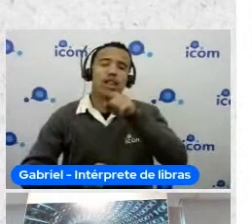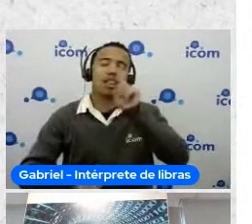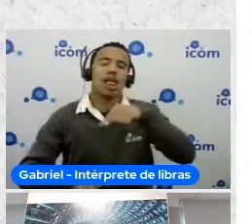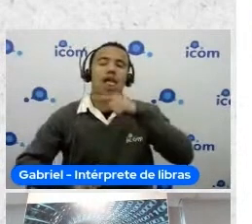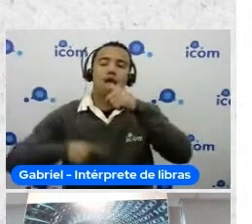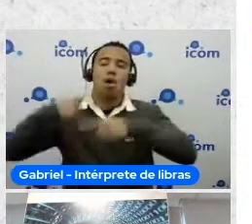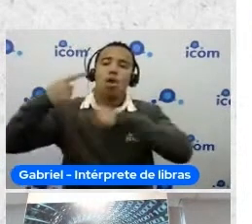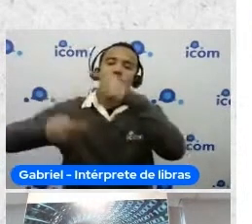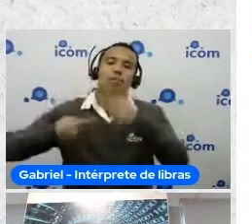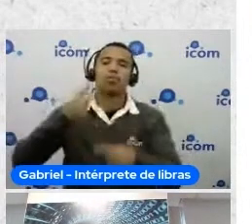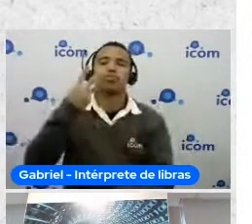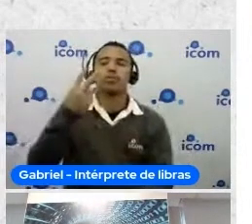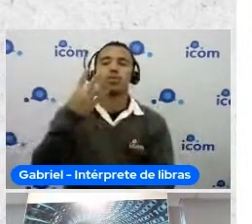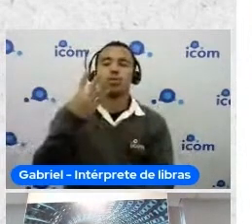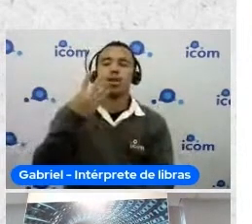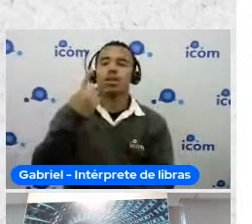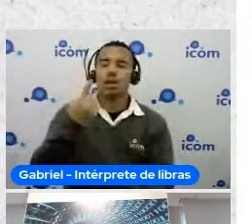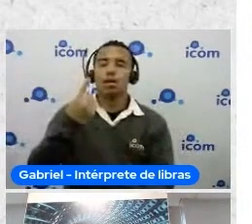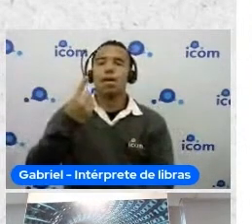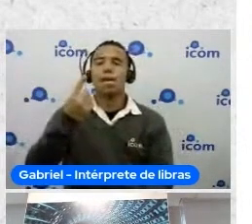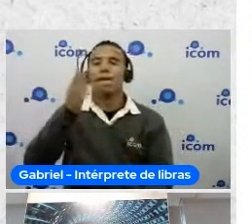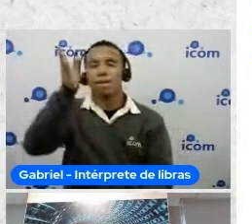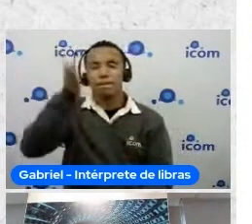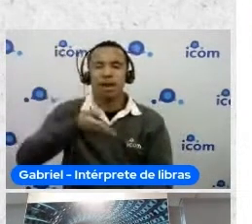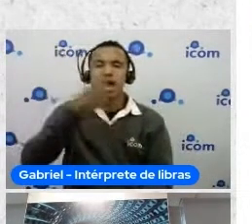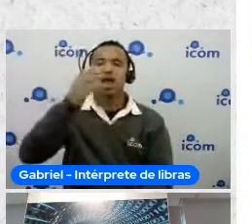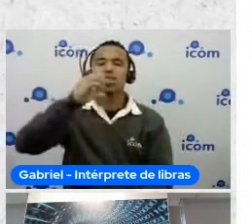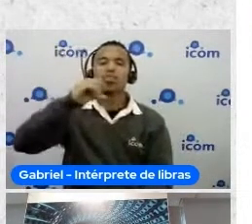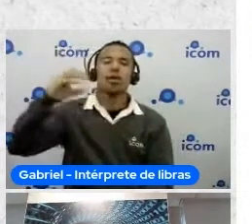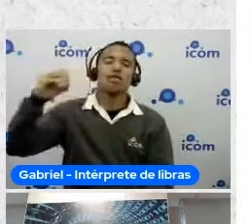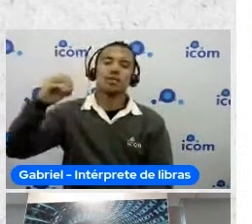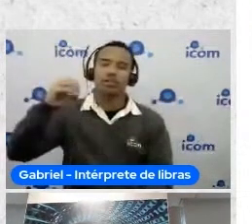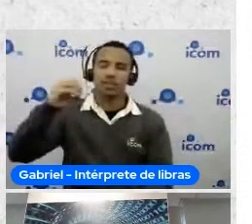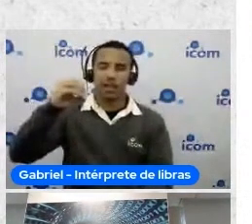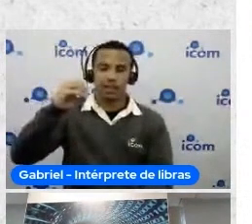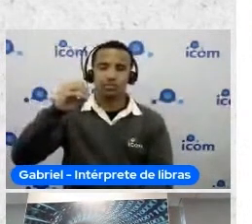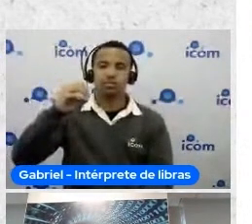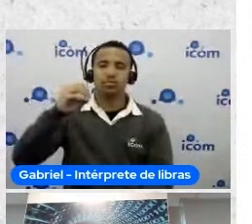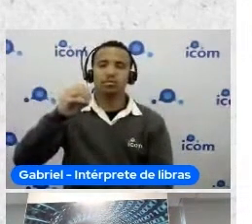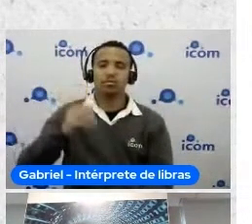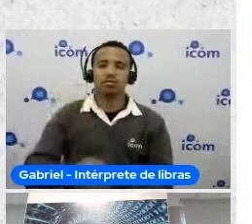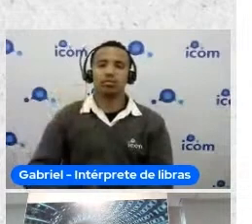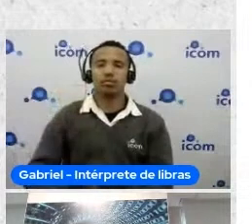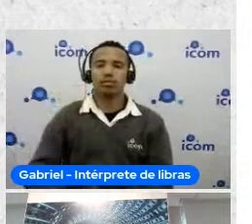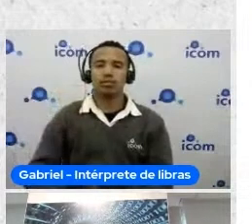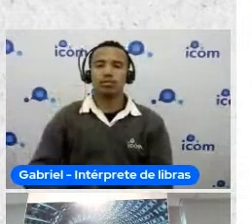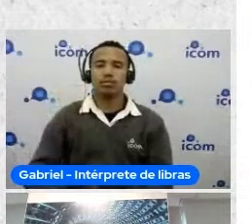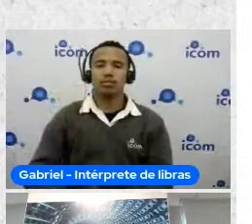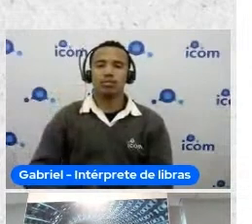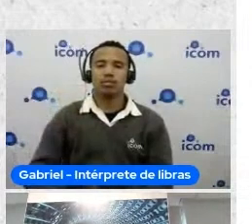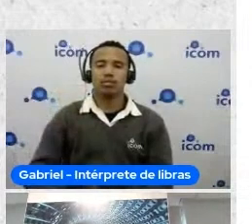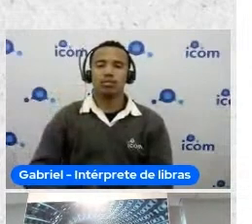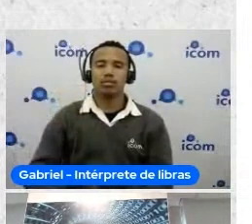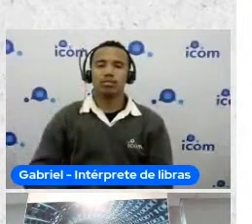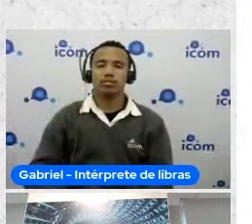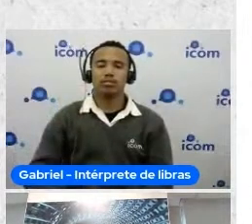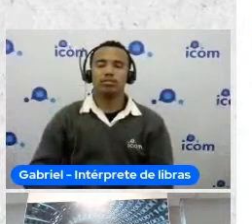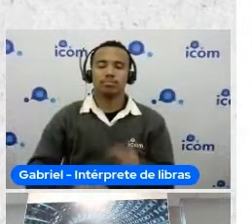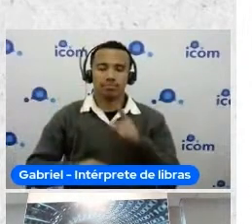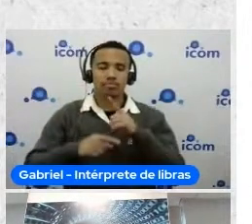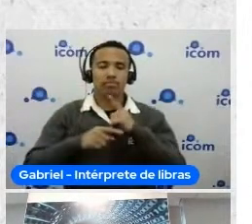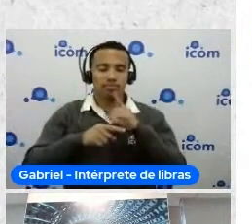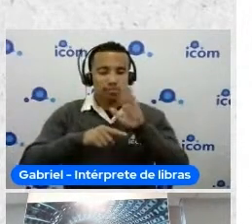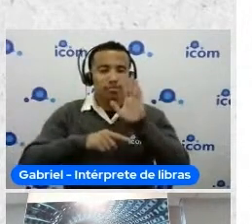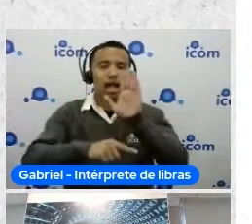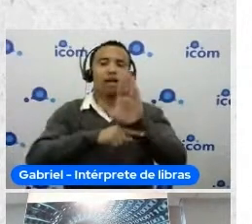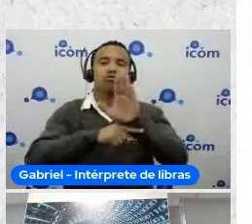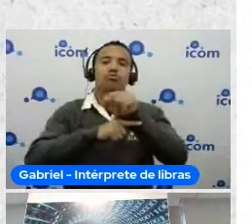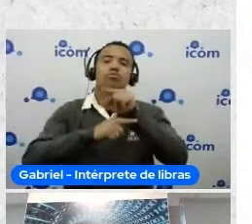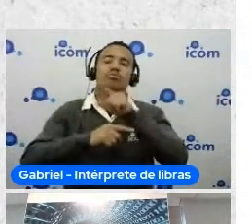241/900 da foto abaixo, apresenta condições favoráveis para o repotenciamento onde se